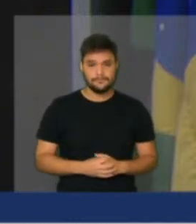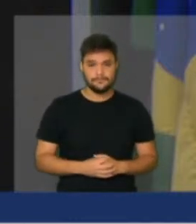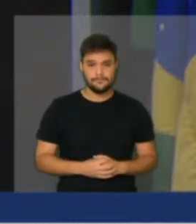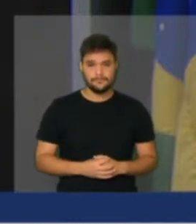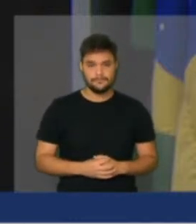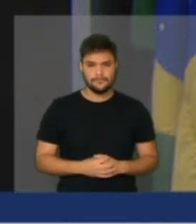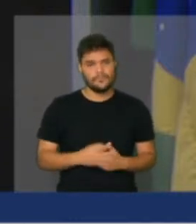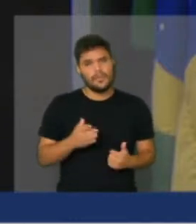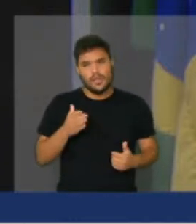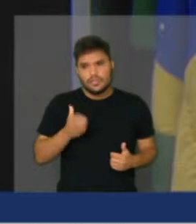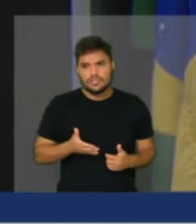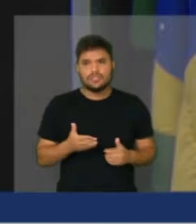ORDINÁRIA ASSINALOU O ILUSTRE RELATOR DA MATÉRIA NO SENADO,